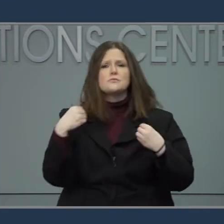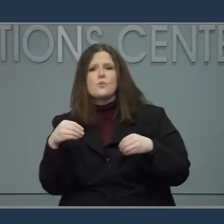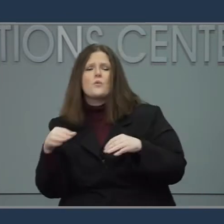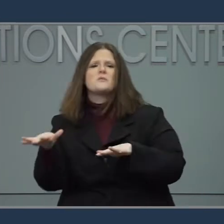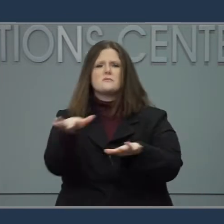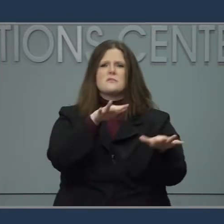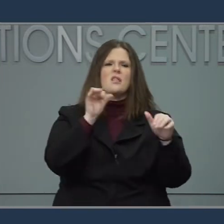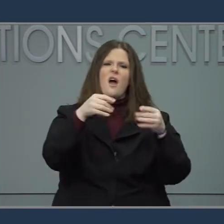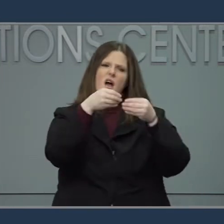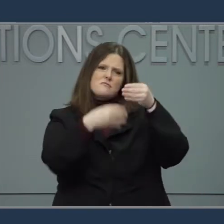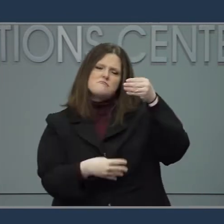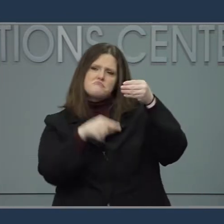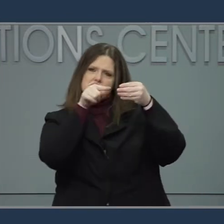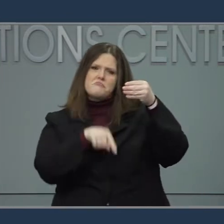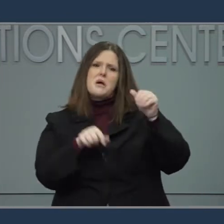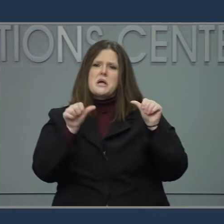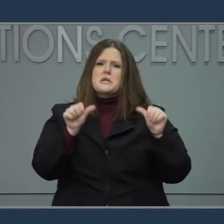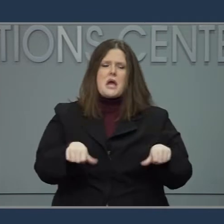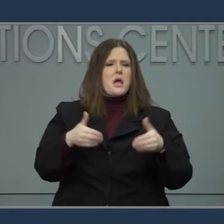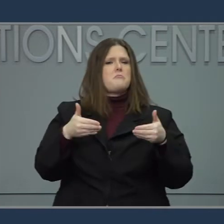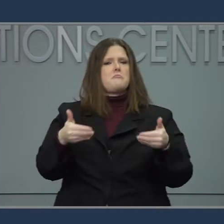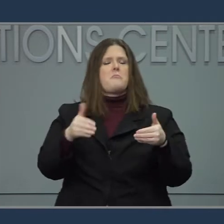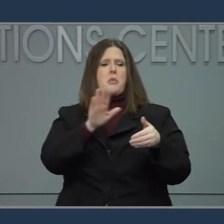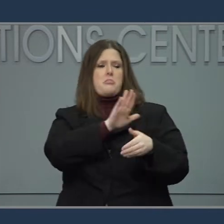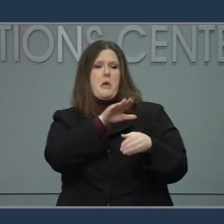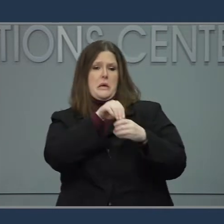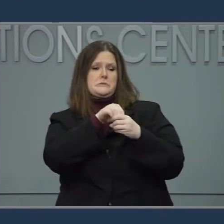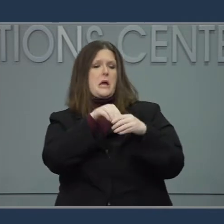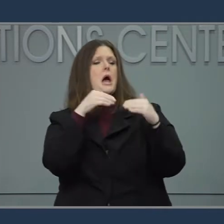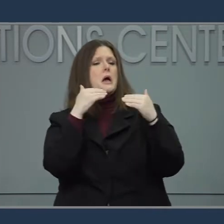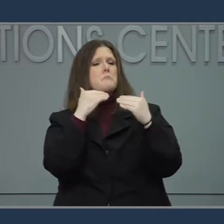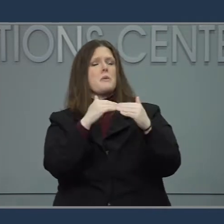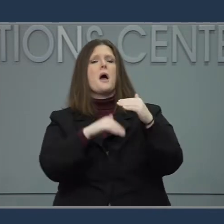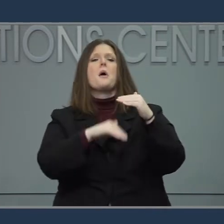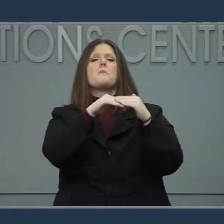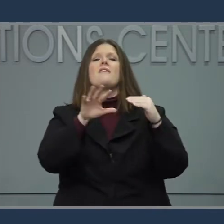Se de ser y así poder es débil di no pueden abrir cincuenta por ciento de capacidad con